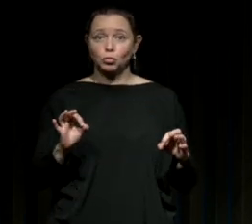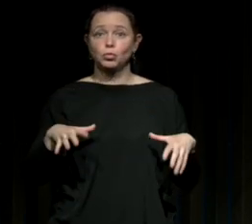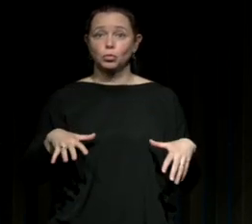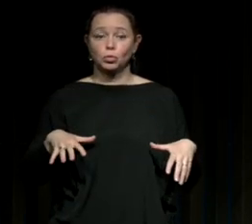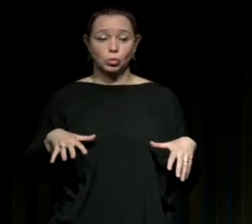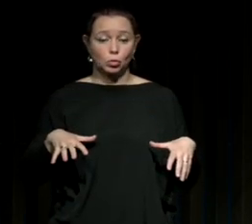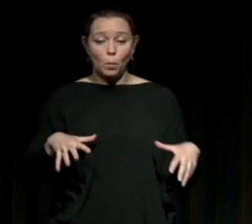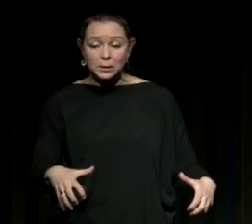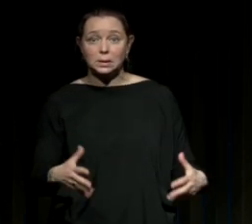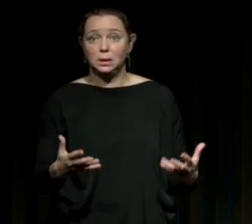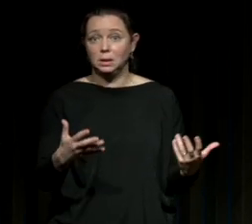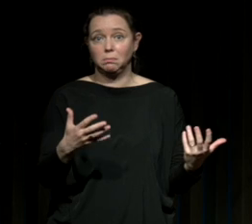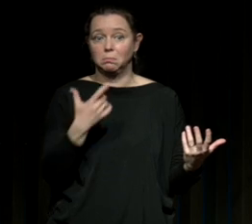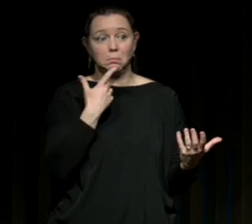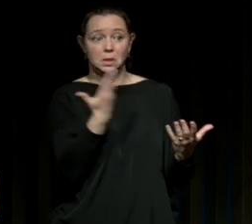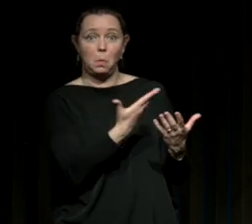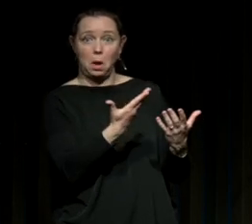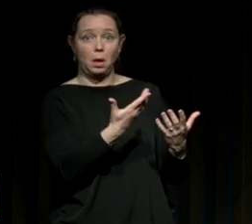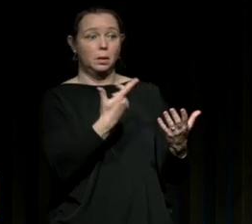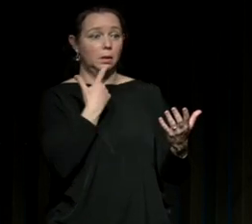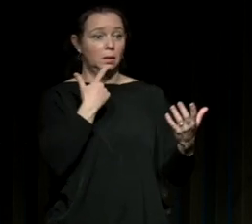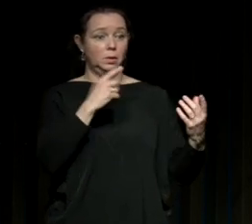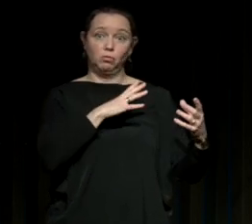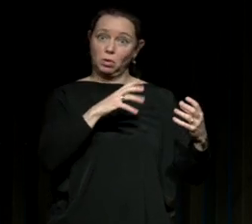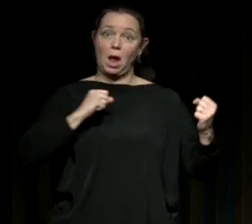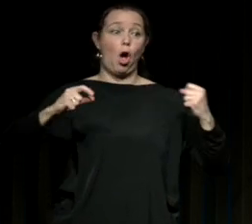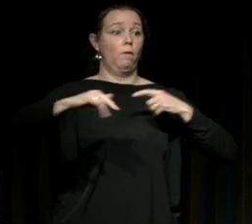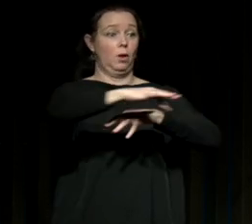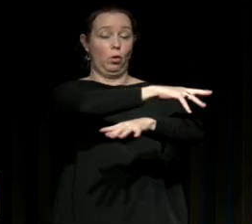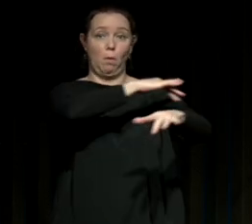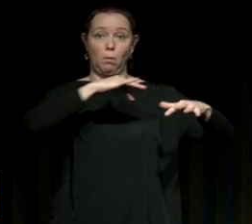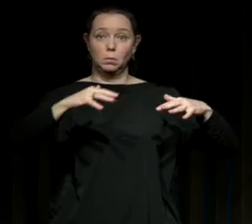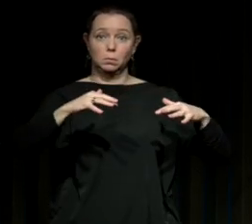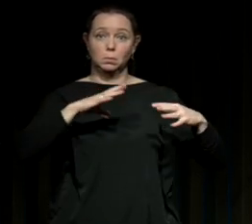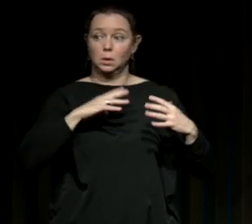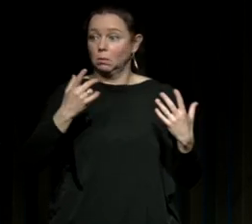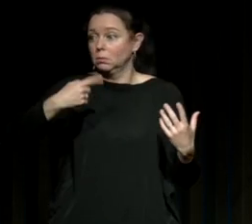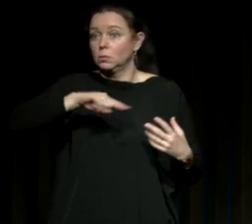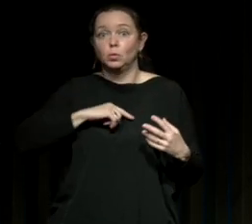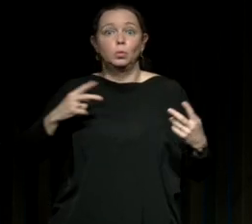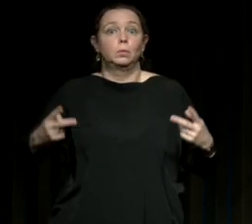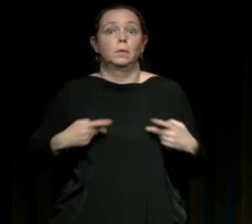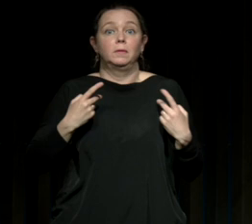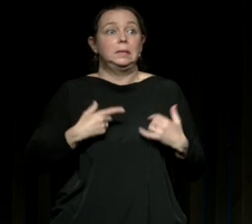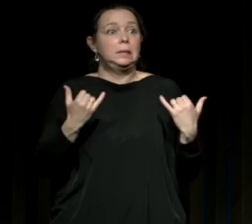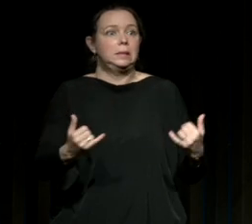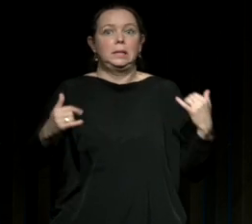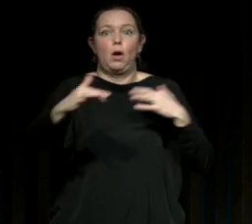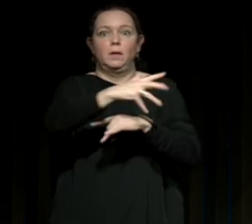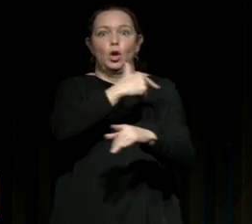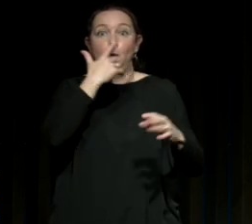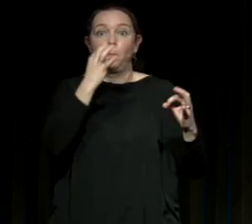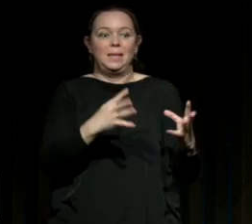rencontre entre un environnement on vit dans un environnement obésogène et un patrimoine génétique